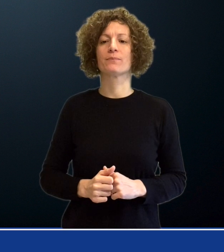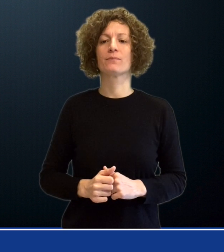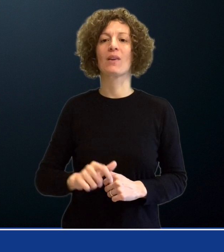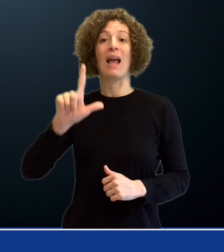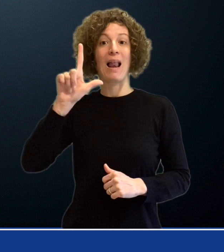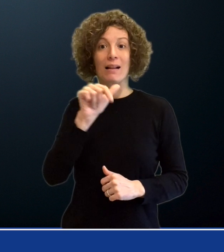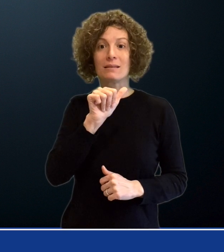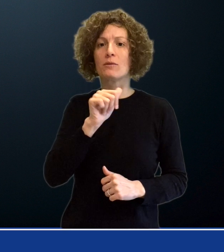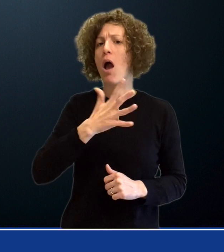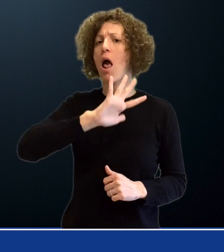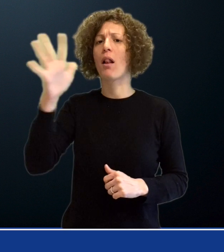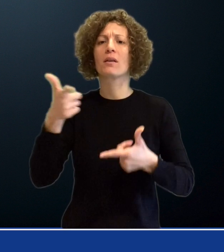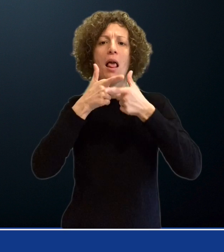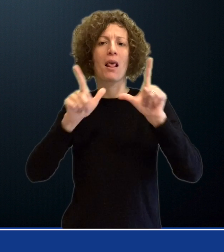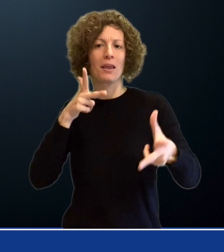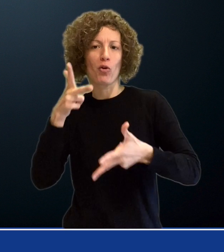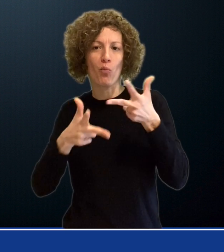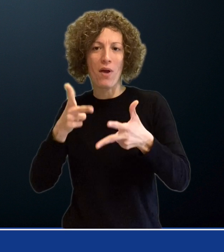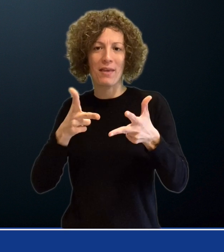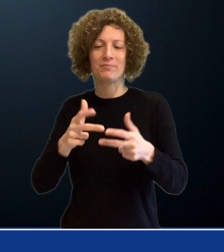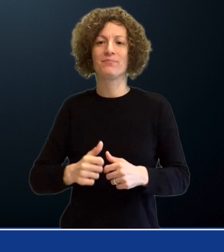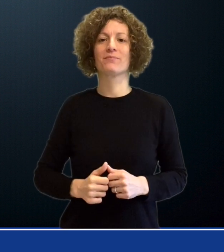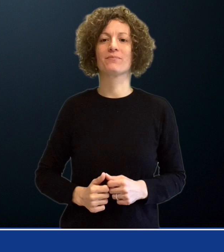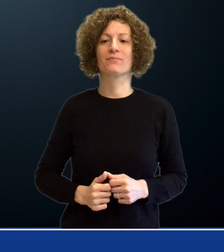LIS e altre lingue dei segni;